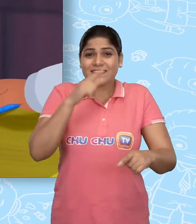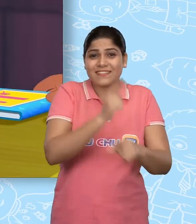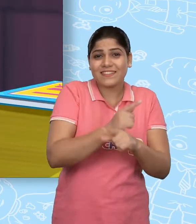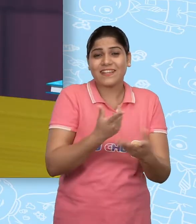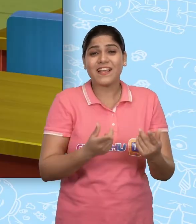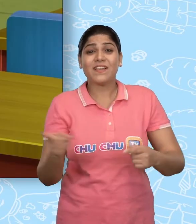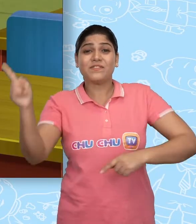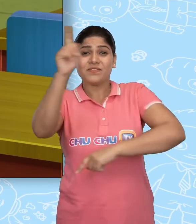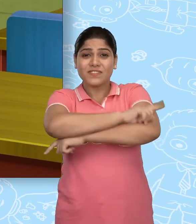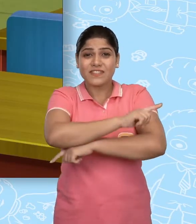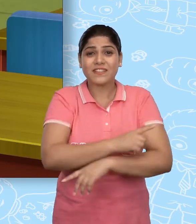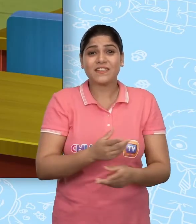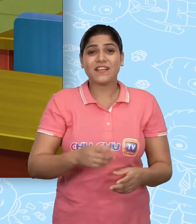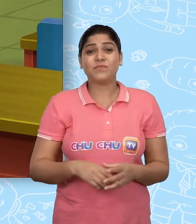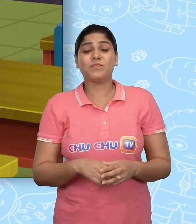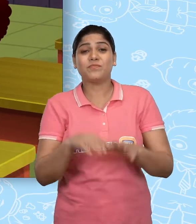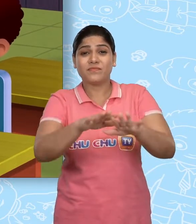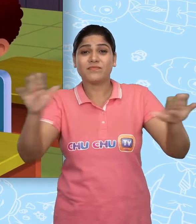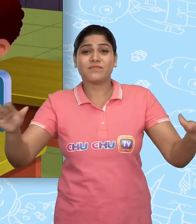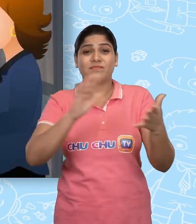Miss Dorothy ने उस दिन बच्चो को homework दिया.